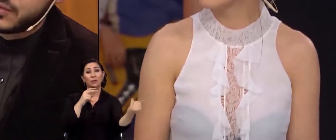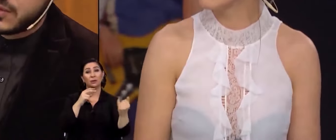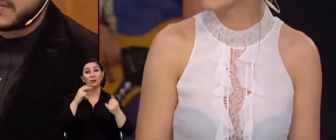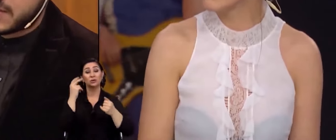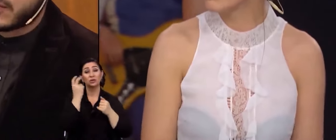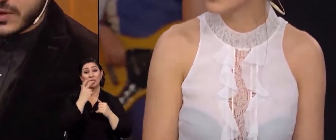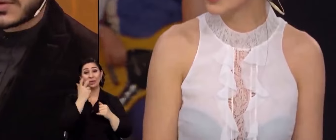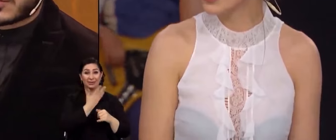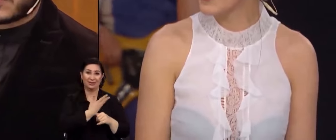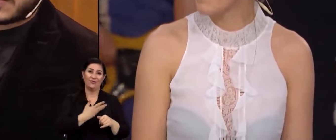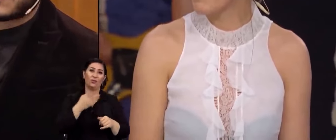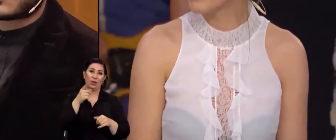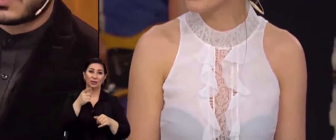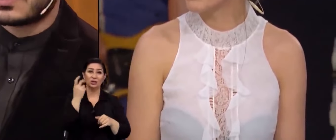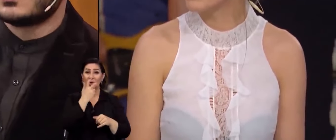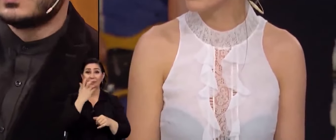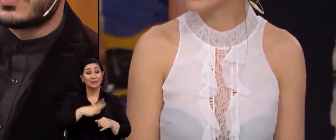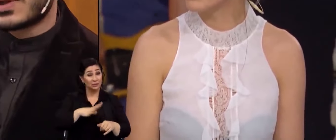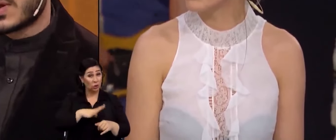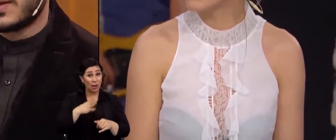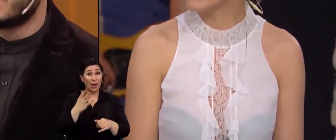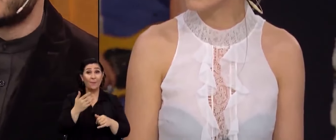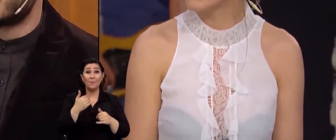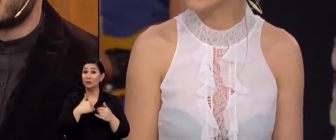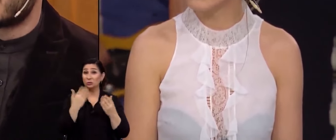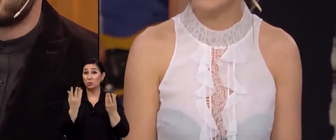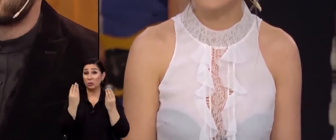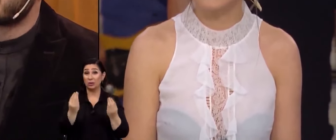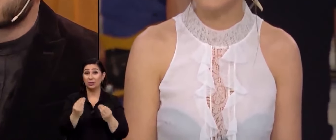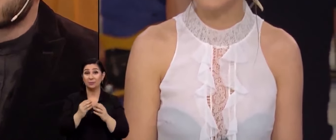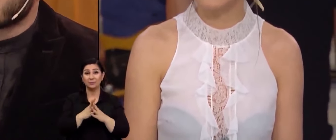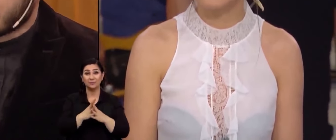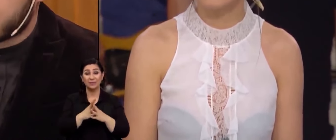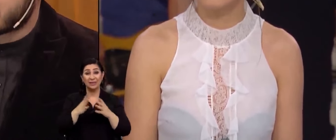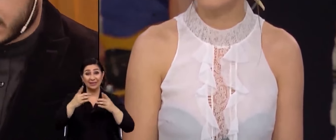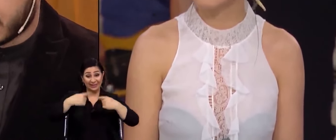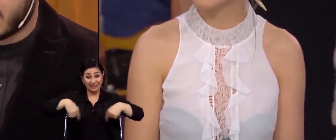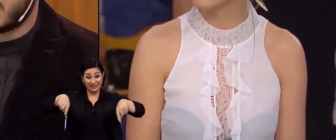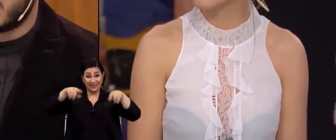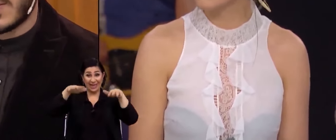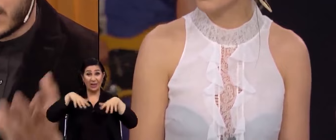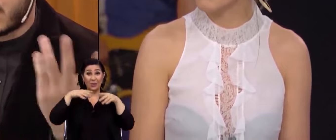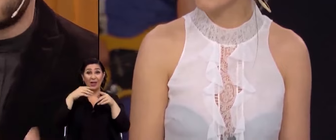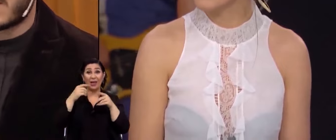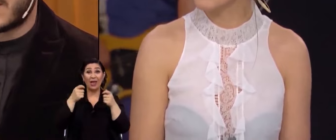söylemeyi de seviyorlar şarkı söylemek de istiyorlar Bence gayet yet parçası Aslında sahne eğitiminin bir parçası Evet aynen öyle Bence güzeldi gayet